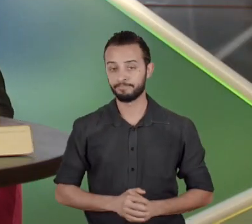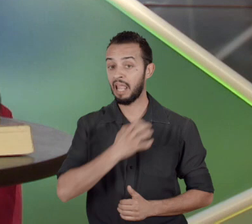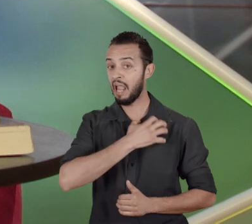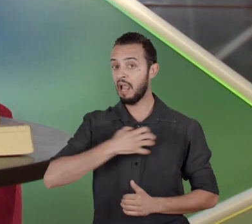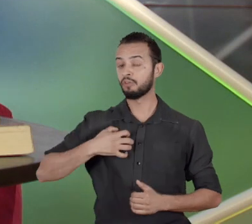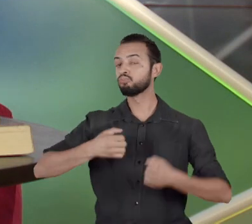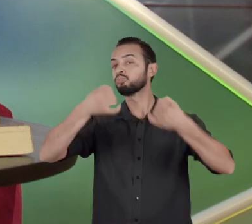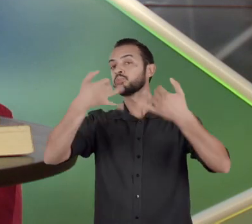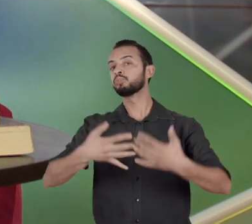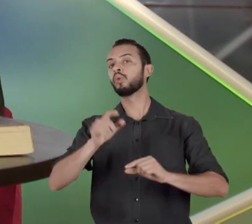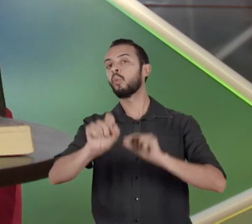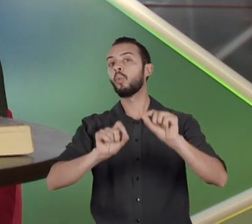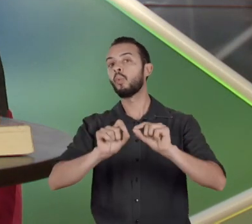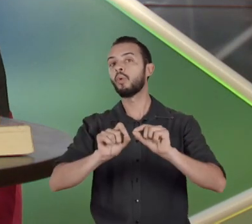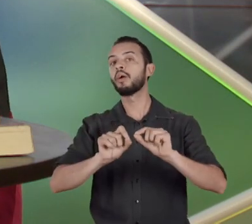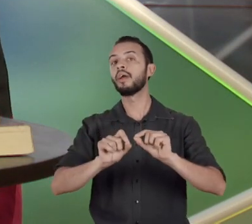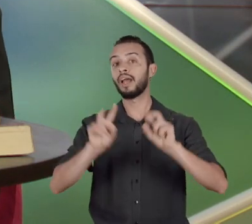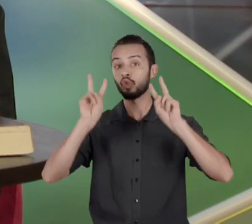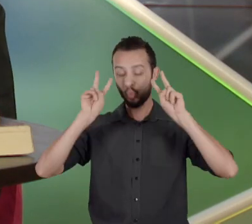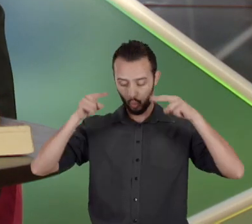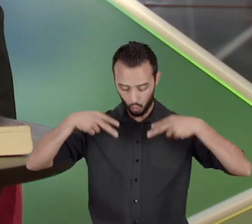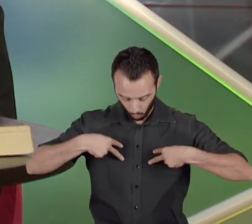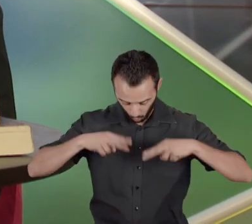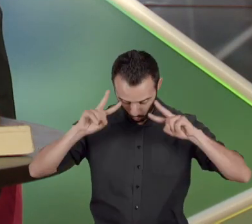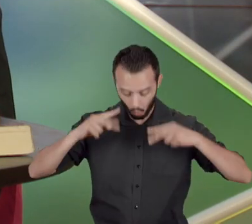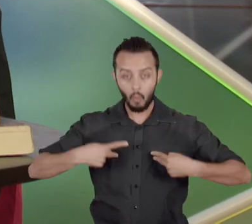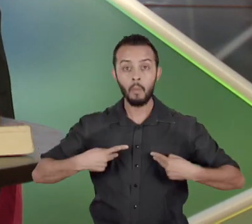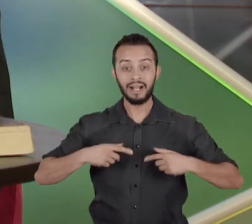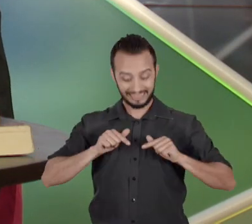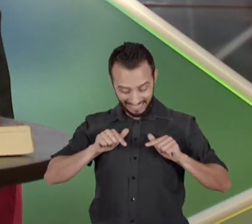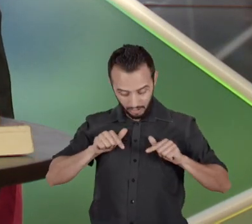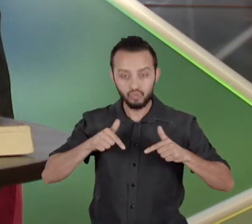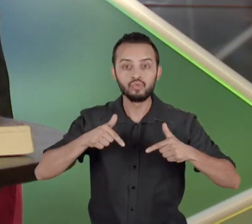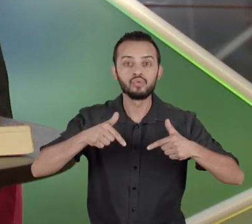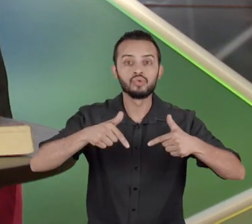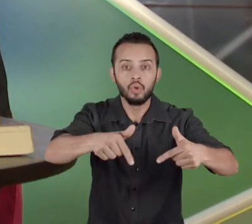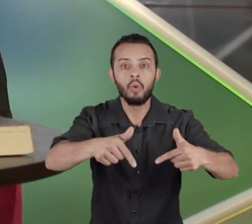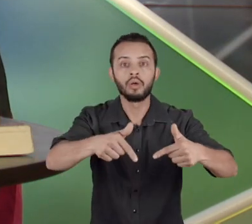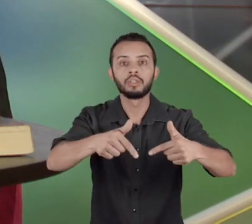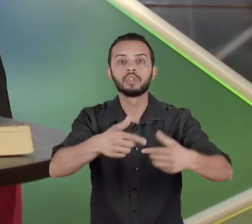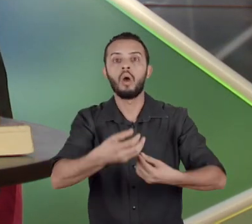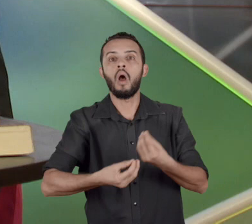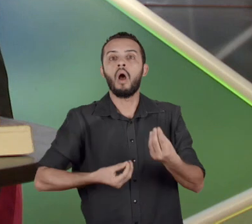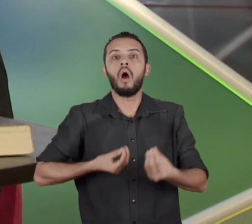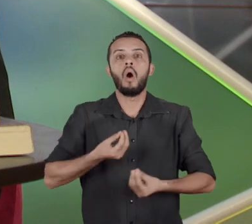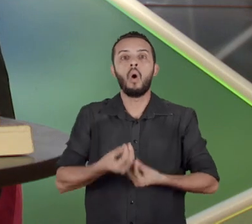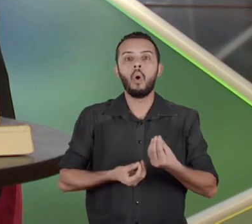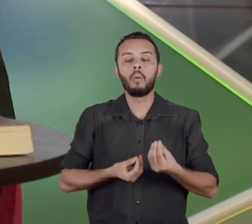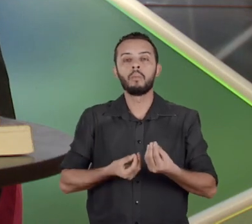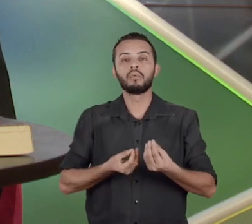O que ele está dizendo é, é nas ações humanas, é do ponto de vista de como a gente age